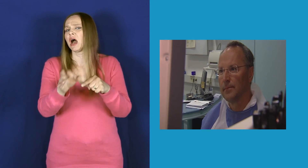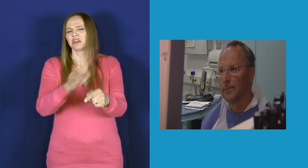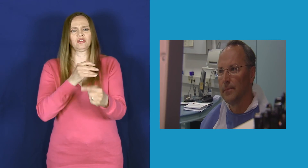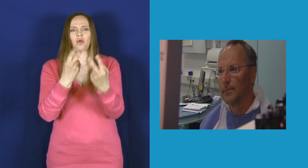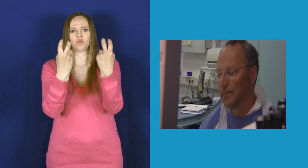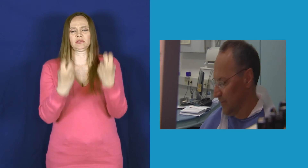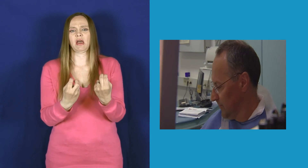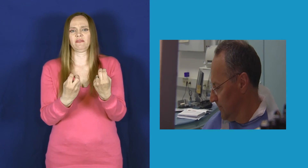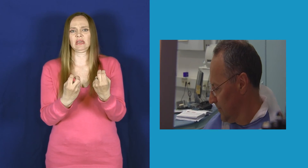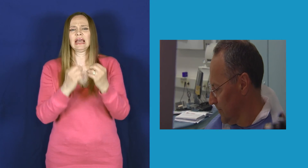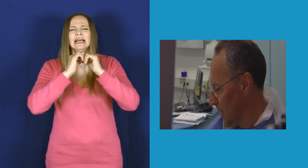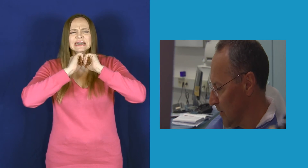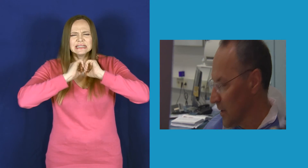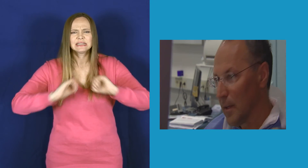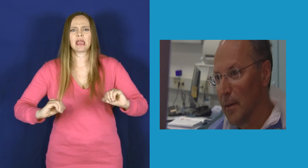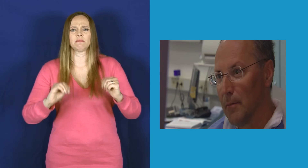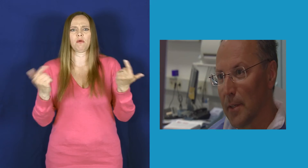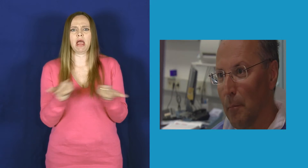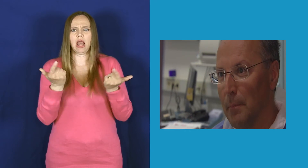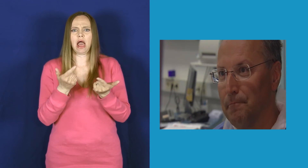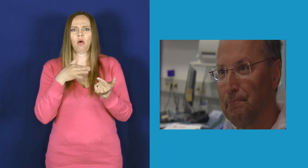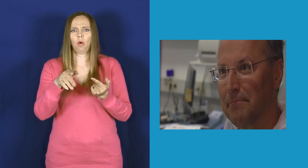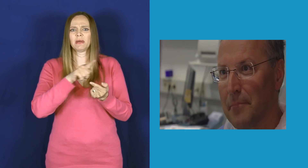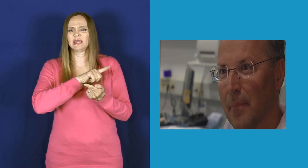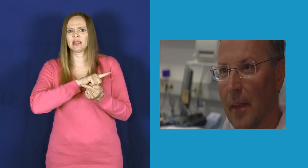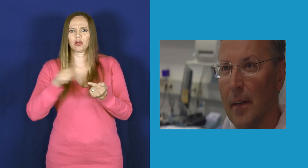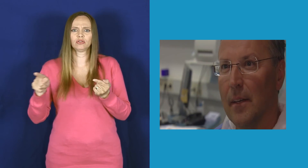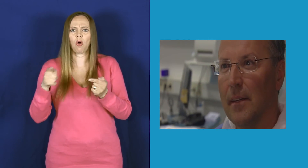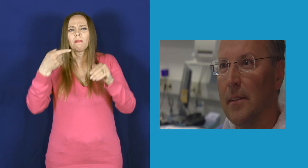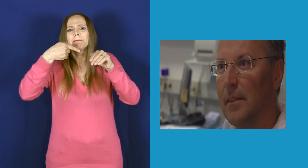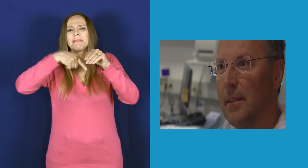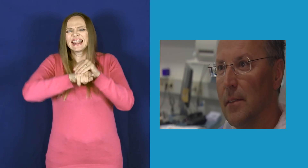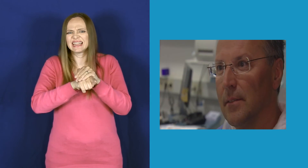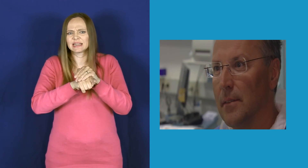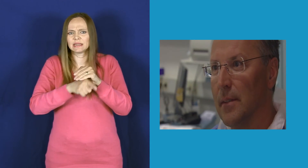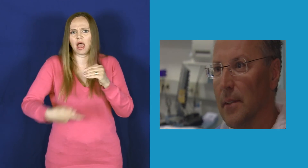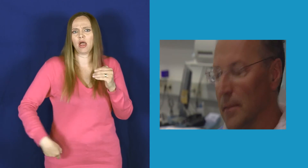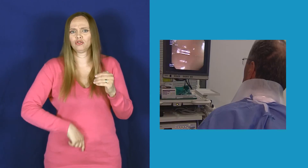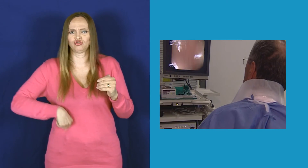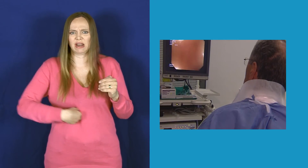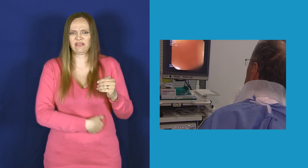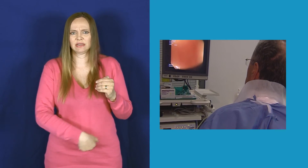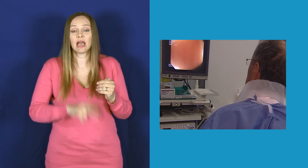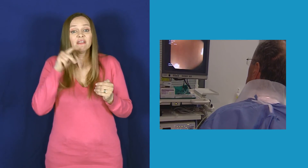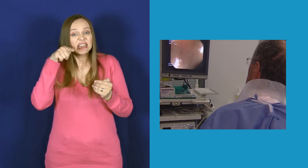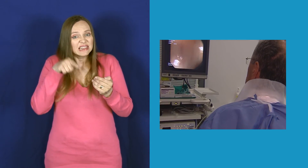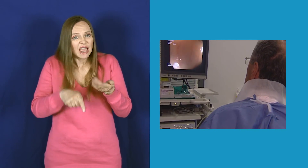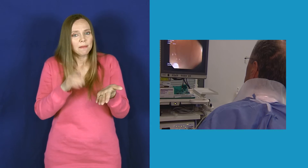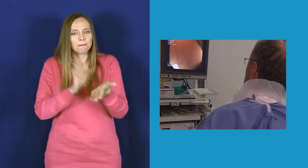Izjemoma lahko pride do predrtja črevesa. V tem primeru je potrebna operacija.